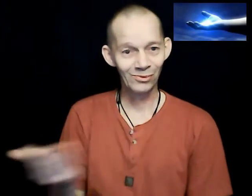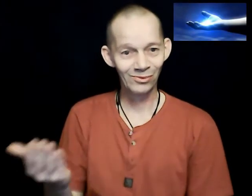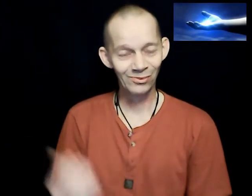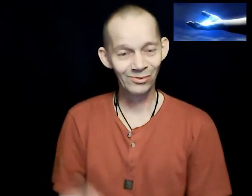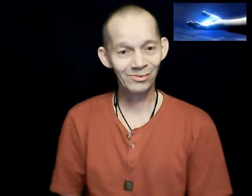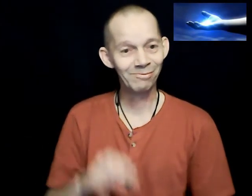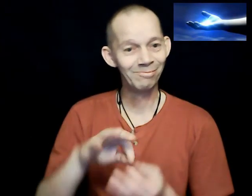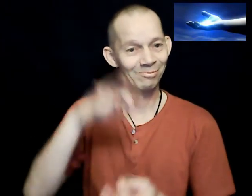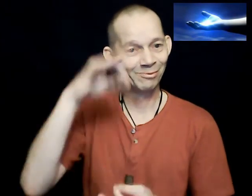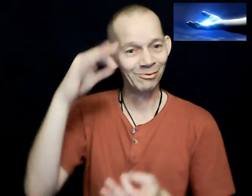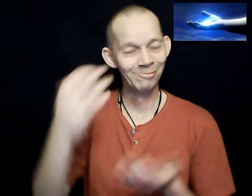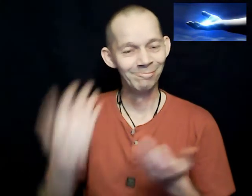Bonjour les spirituels,